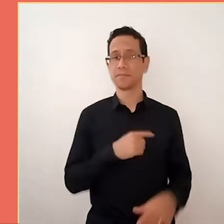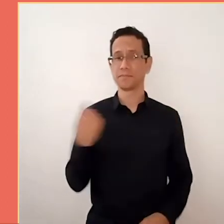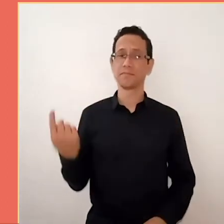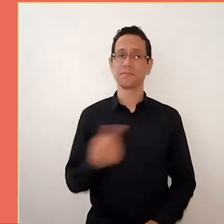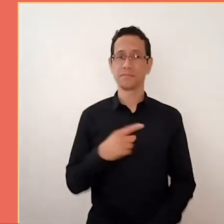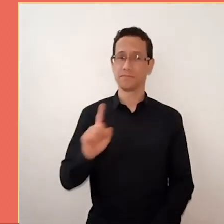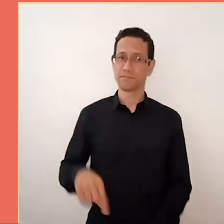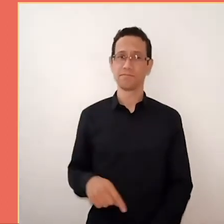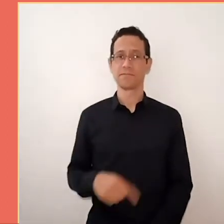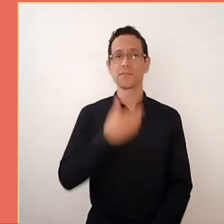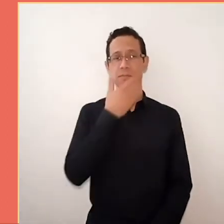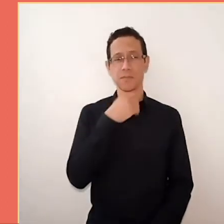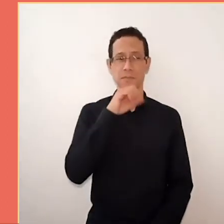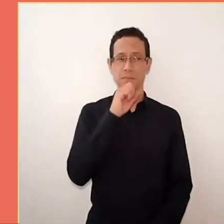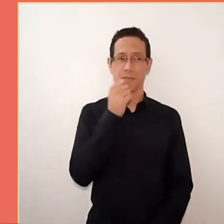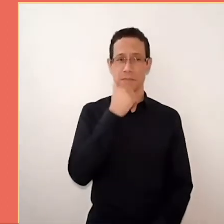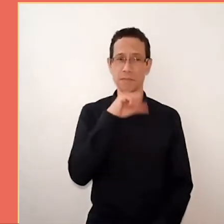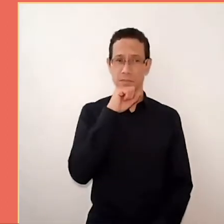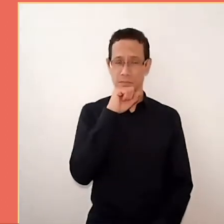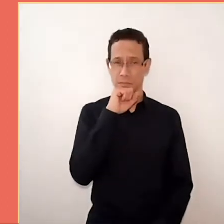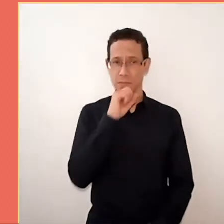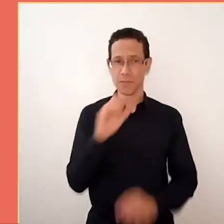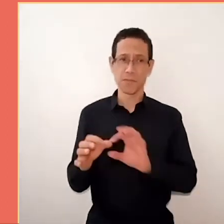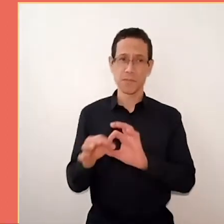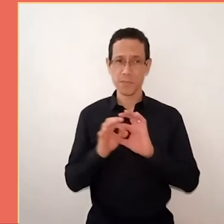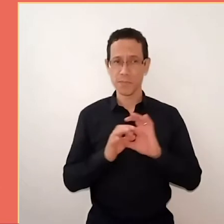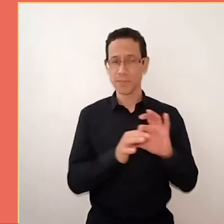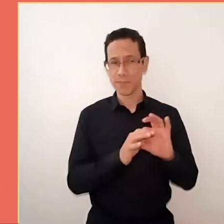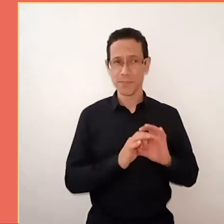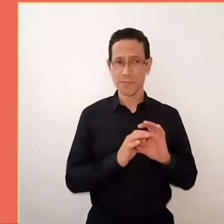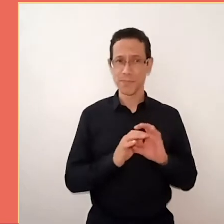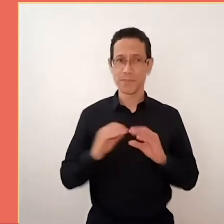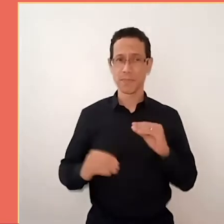que são, vamos dizer assim, parceiros na formação desse leitor, mas nós somos especialistas, não é?